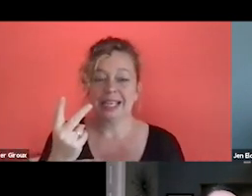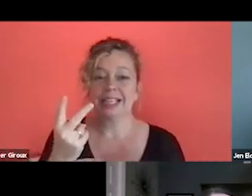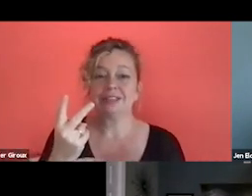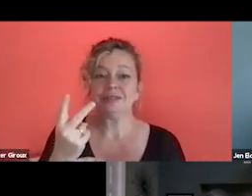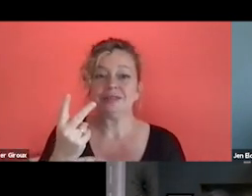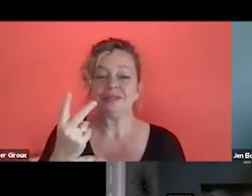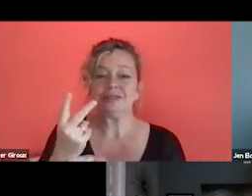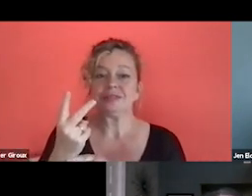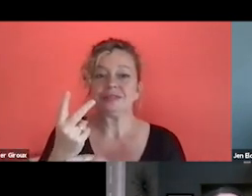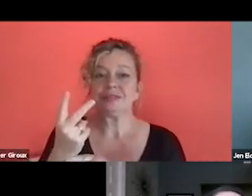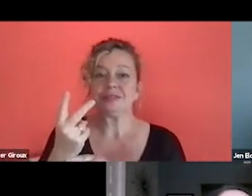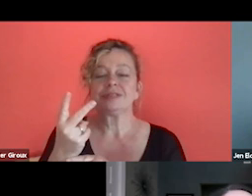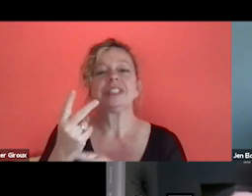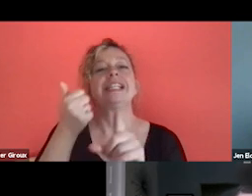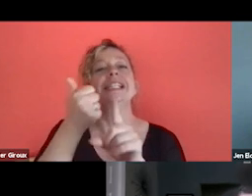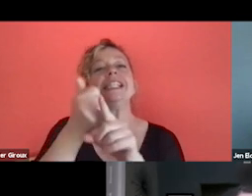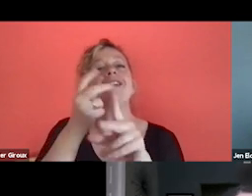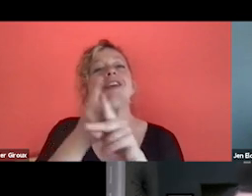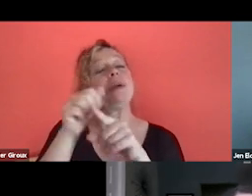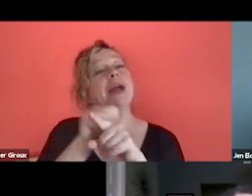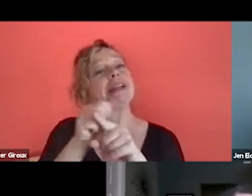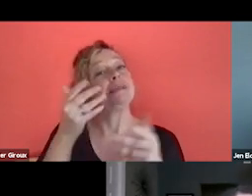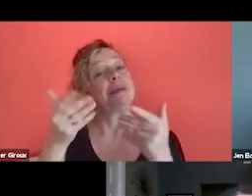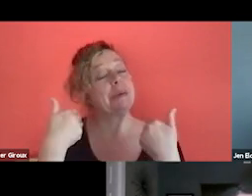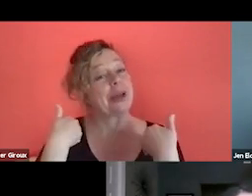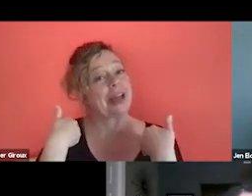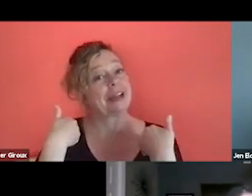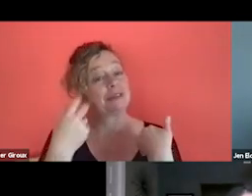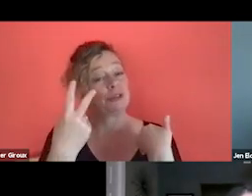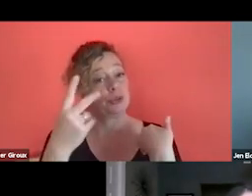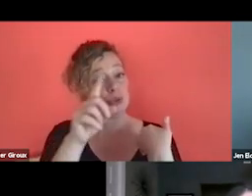sobre las prácticas de cuidado personal que pueda tener. Entonces aquí hay dos preguntas.